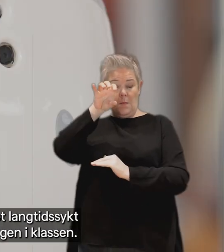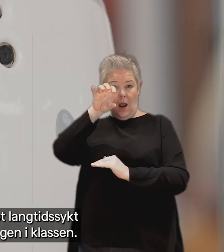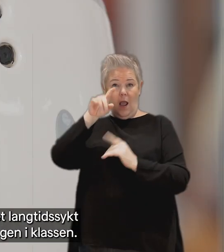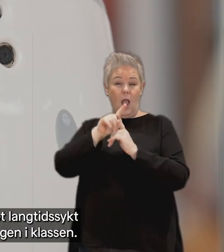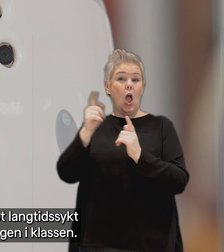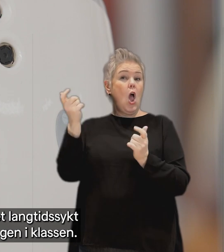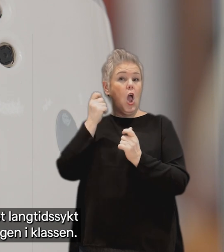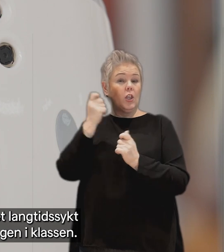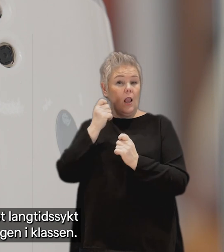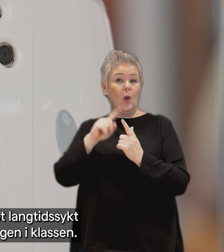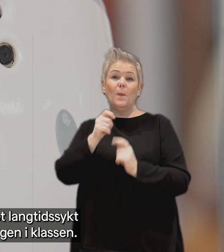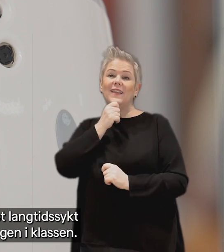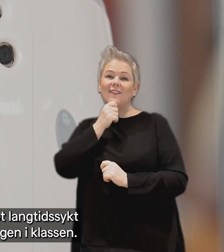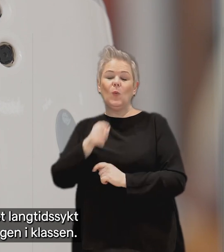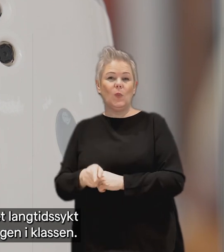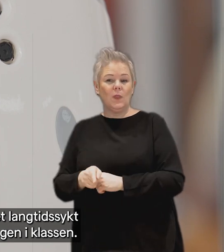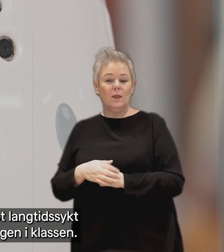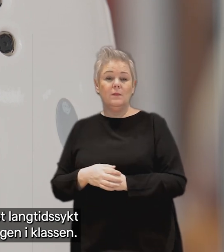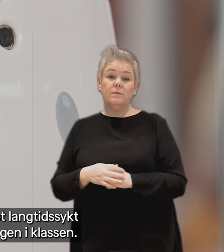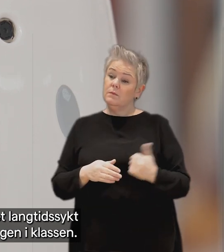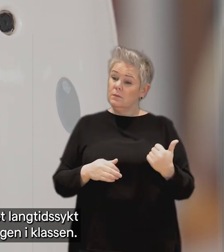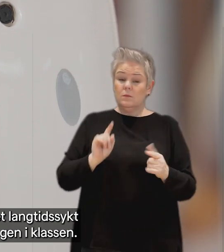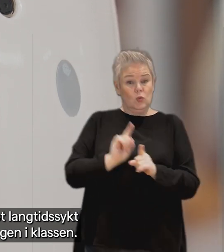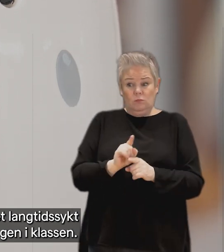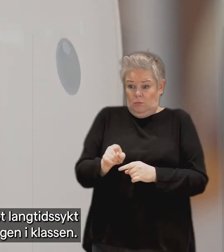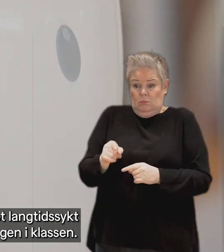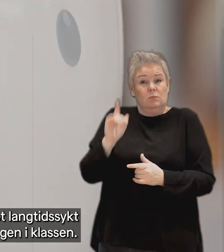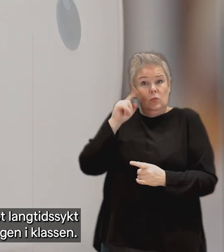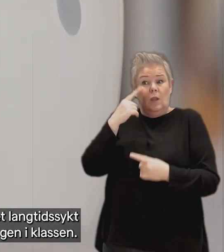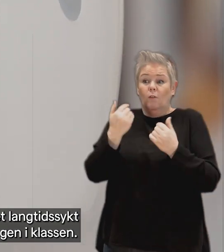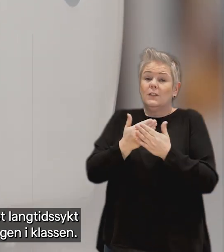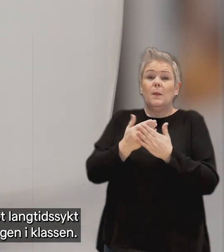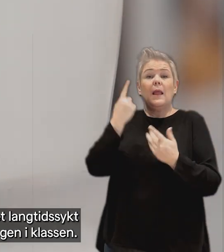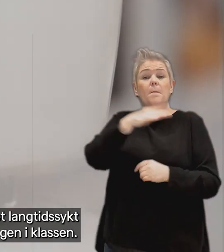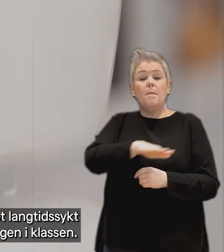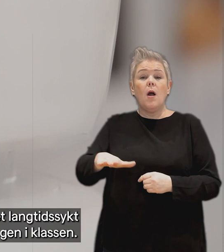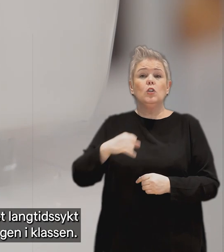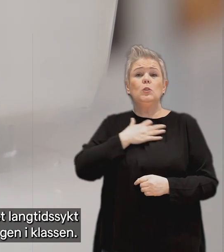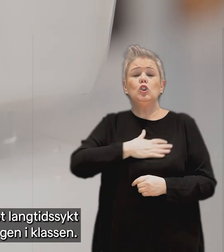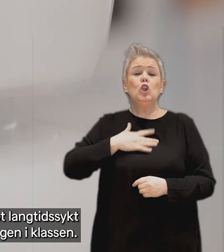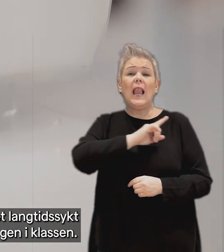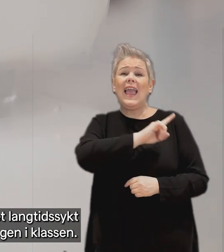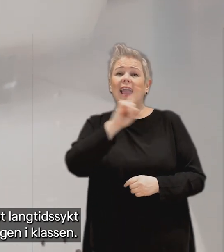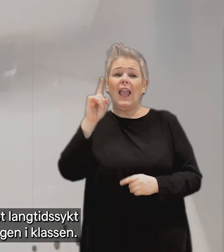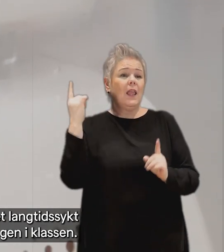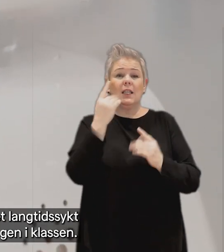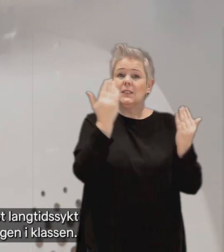Som gjør at for eksempel et langtidssykt barn kan følge undervisningen i klassen.